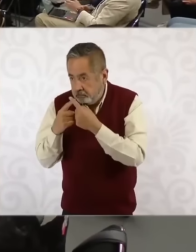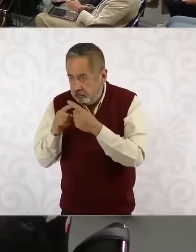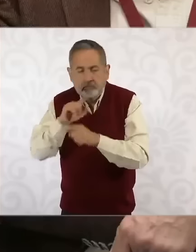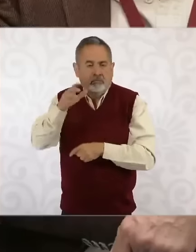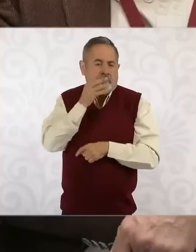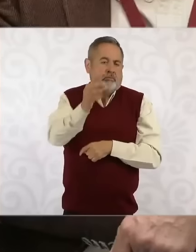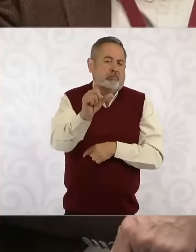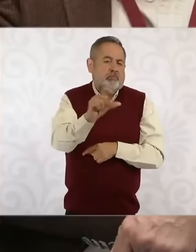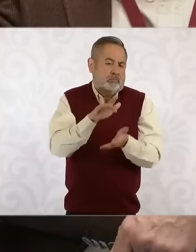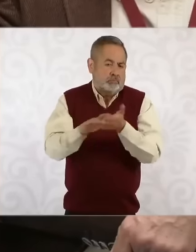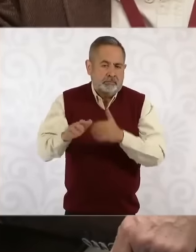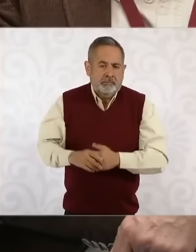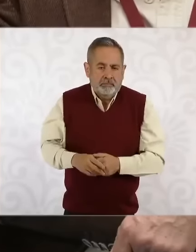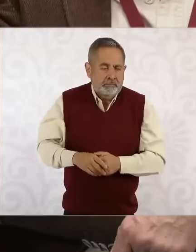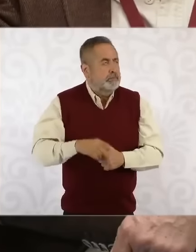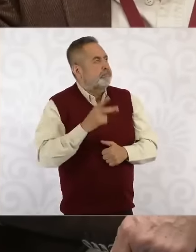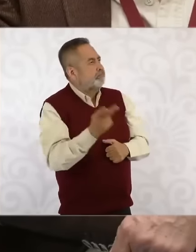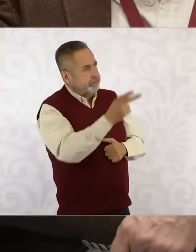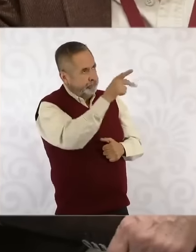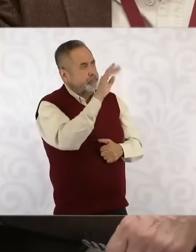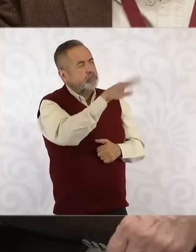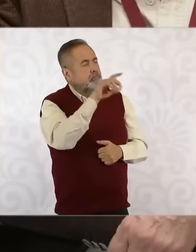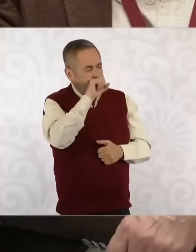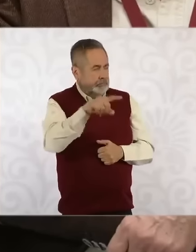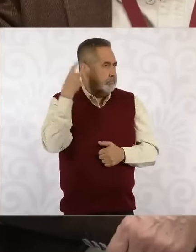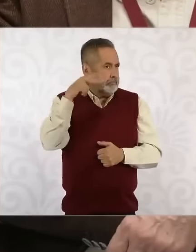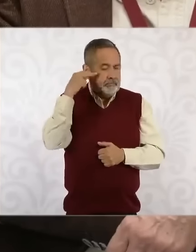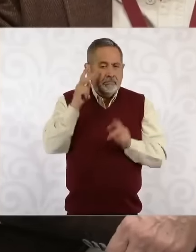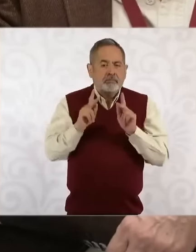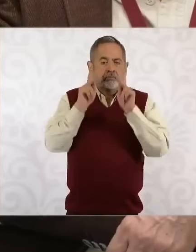pero también del estado de Veracruz, la construcción del puente Cuatzacalcos 3,